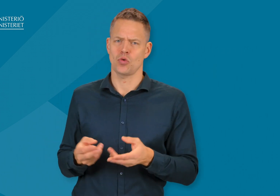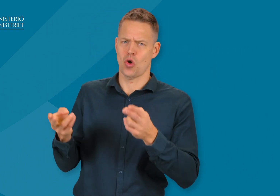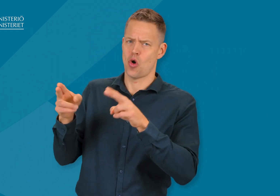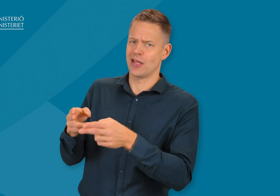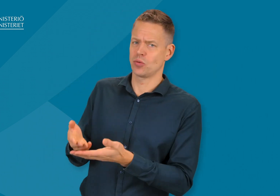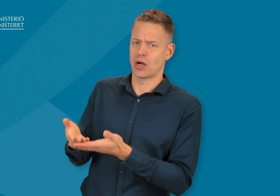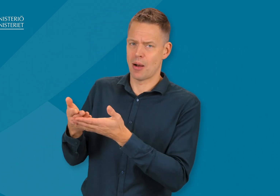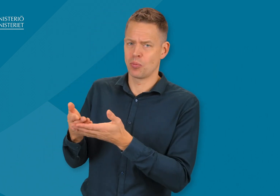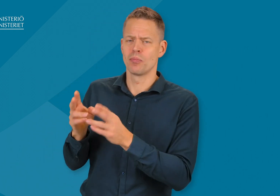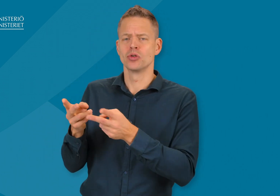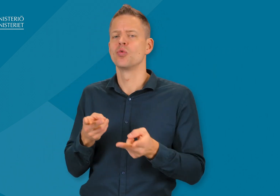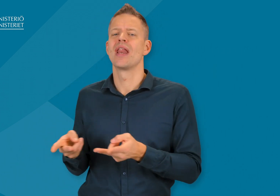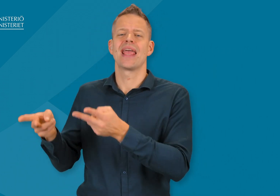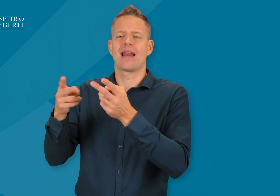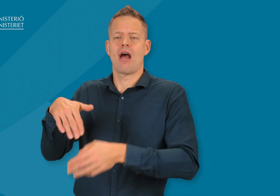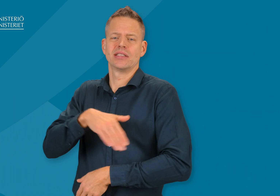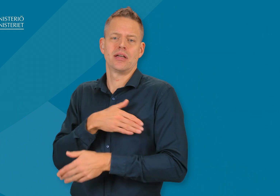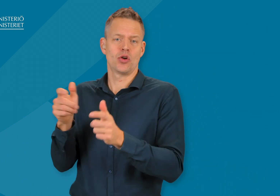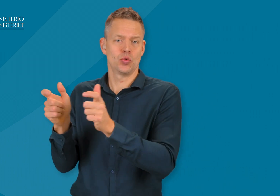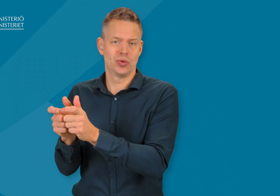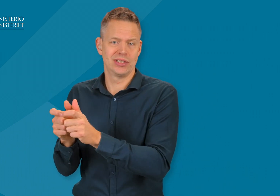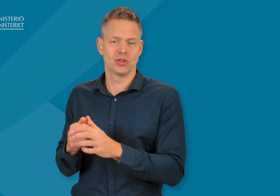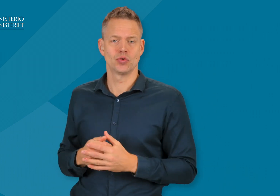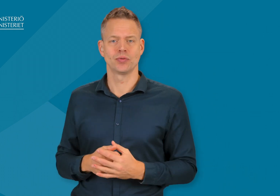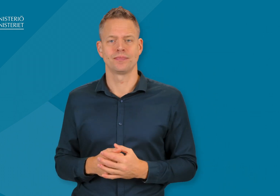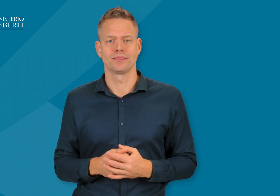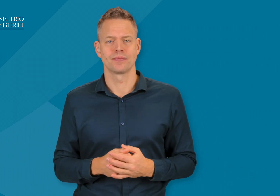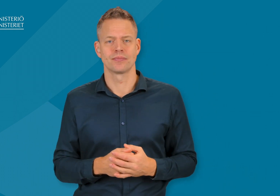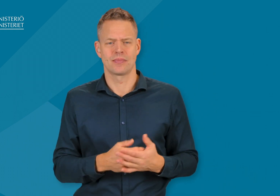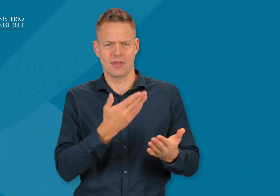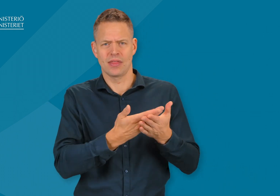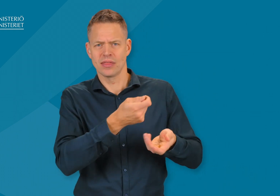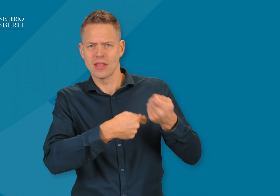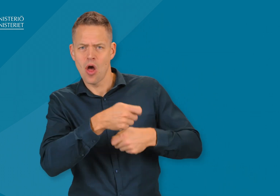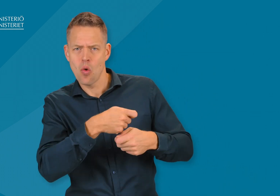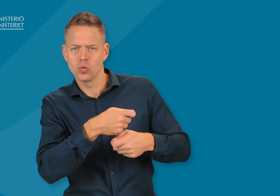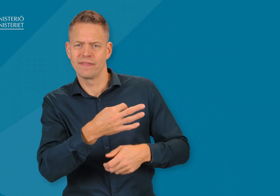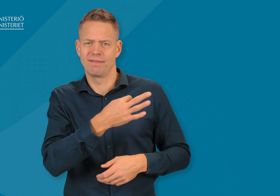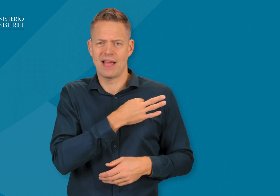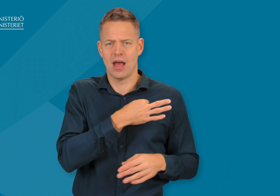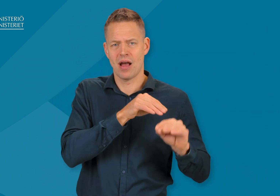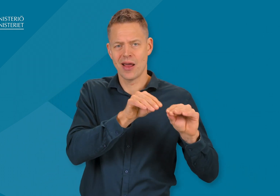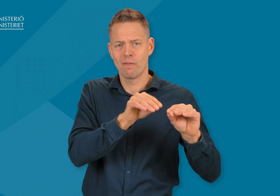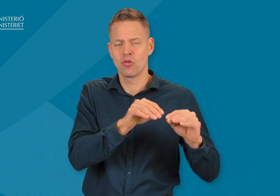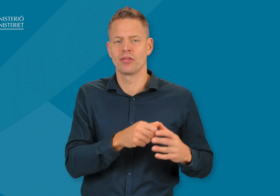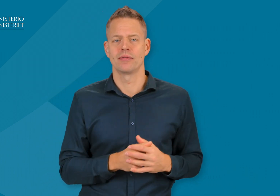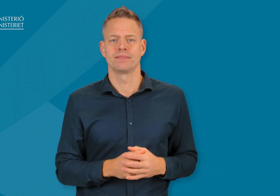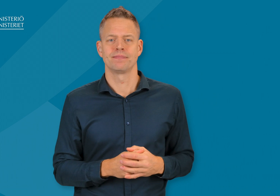• oikeusapu ja yleinen asianajajayhdistys • talous- ja velkaneuvonta